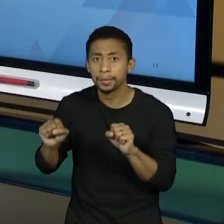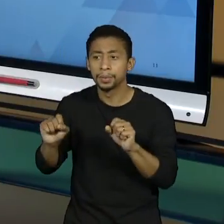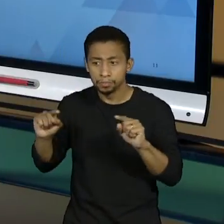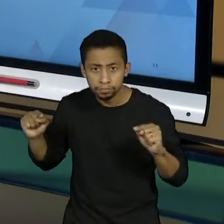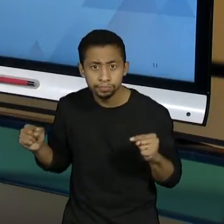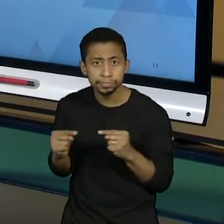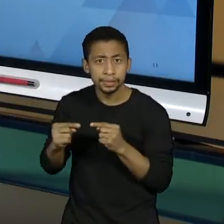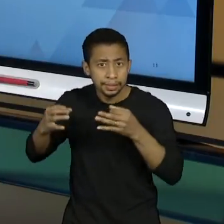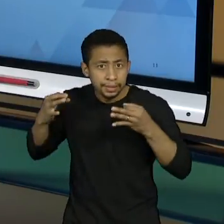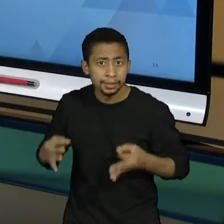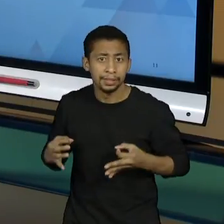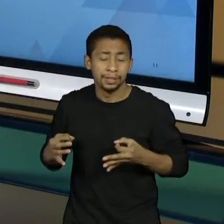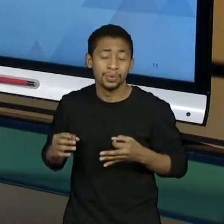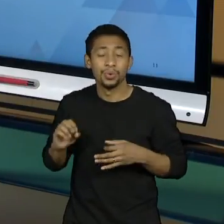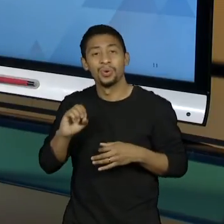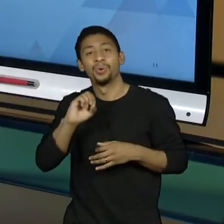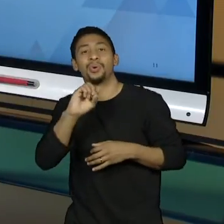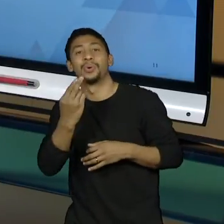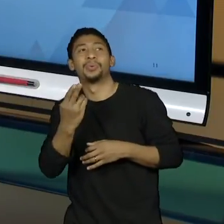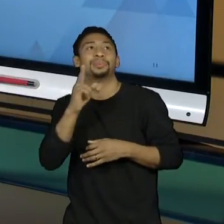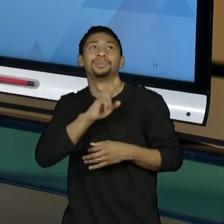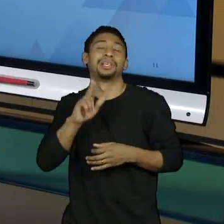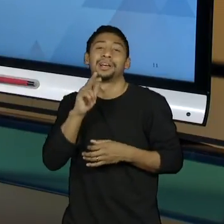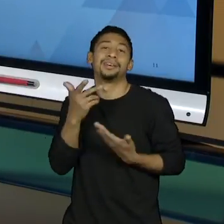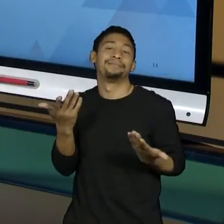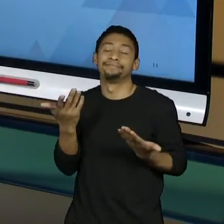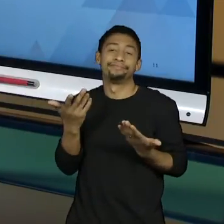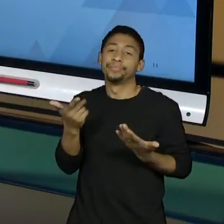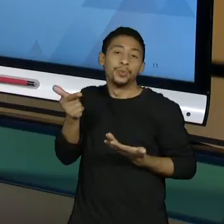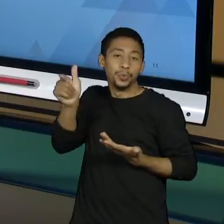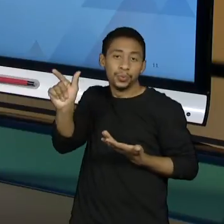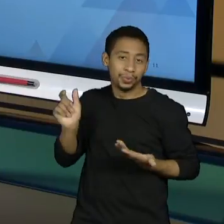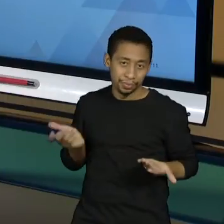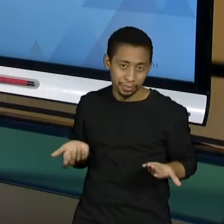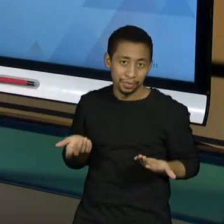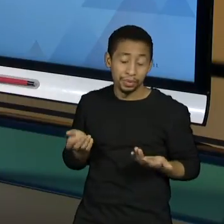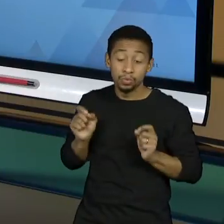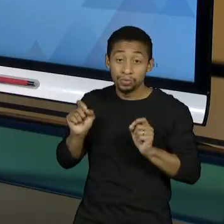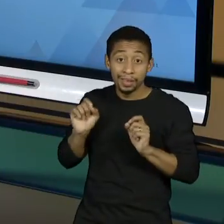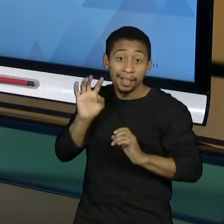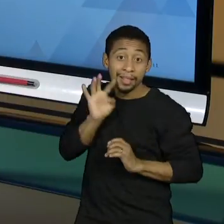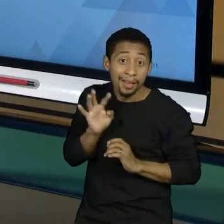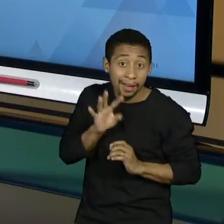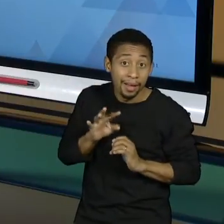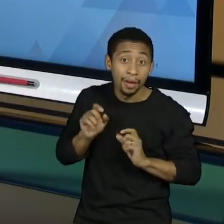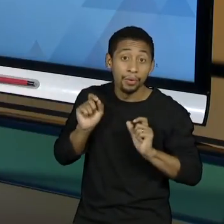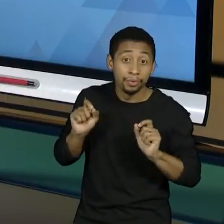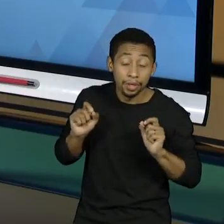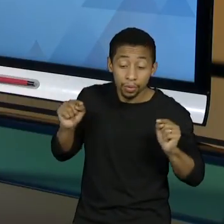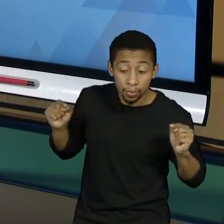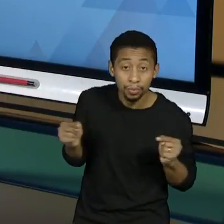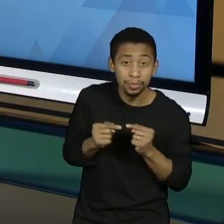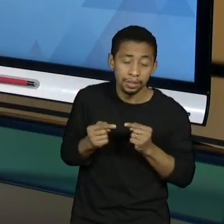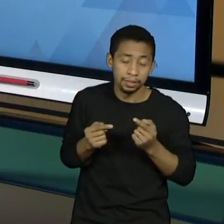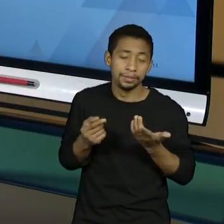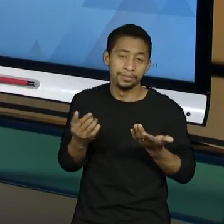SERÁ QUE PODERIA TER USADO OUTRAS FERRAMENTAS? OU O QUE DESSA FERRAMENTA É LEGAL E O QUE NÃO É LEGAL? ENTÃO ESSA AVALIAÇÃO É IMPORTANTE.